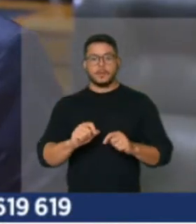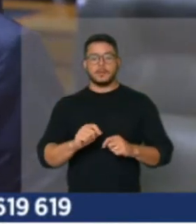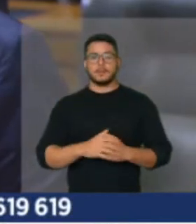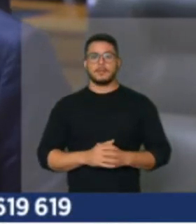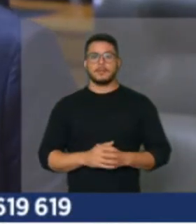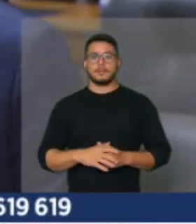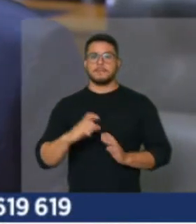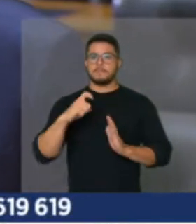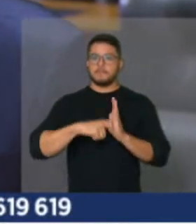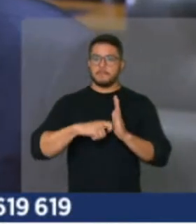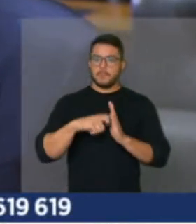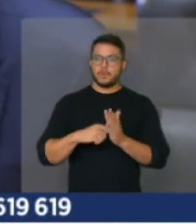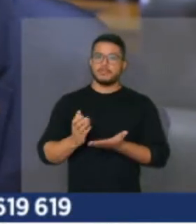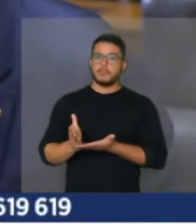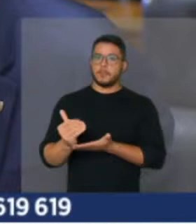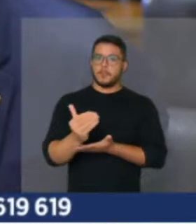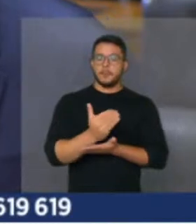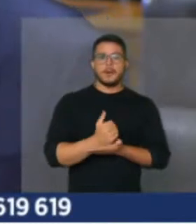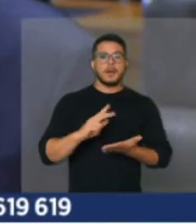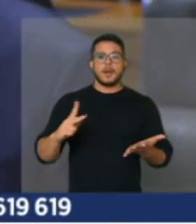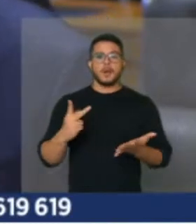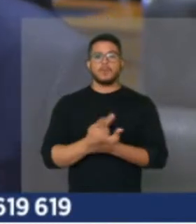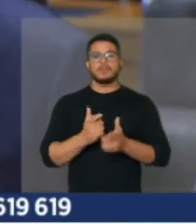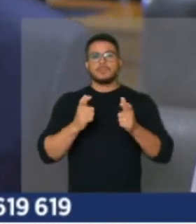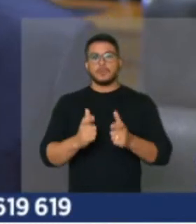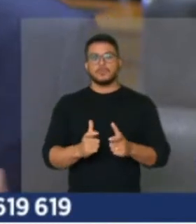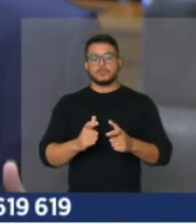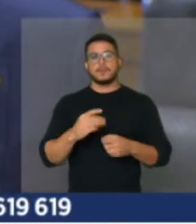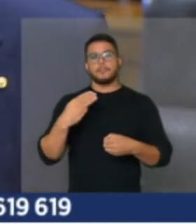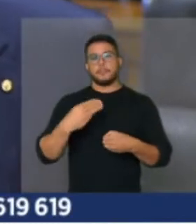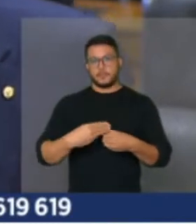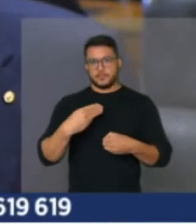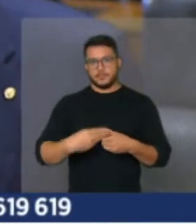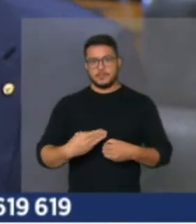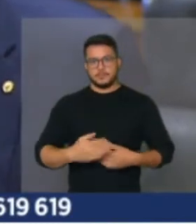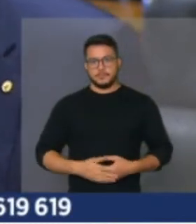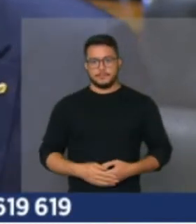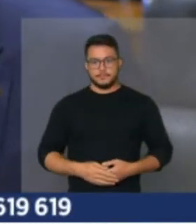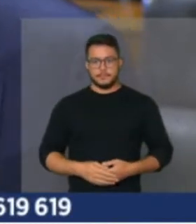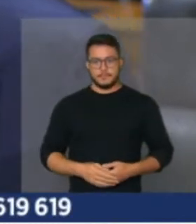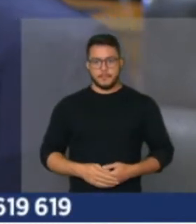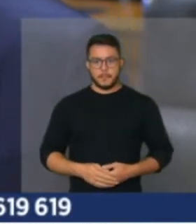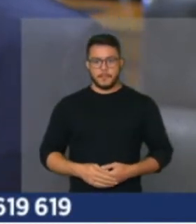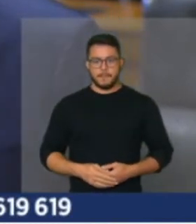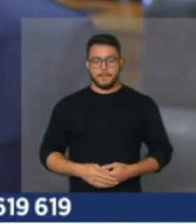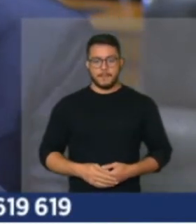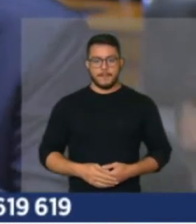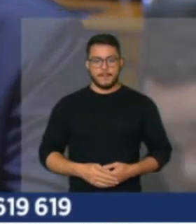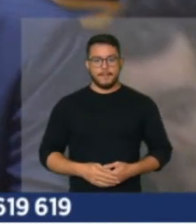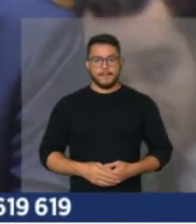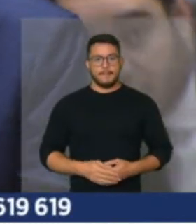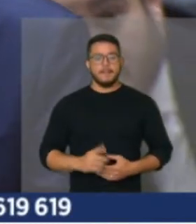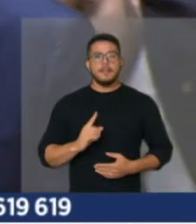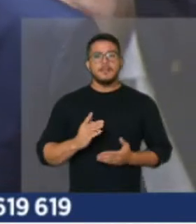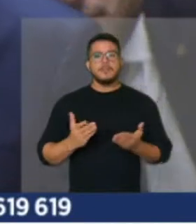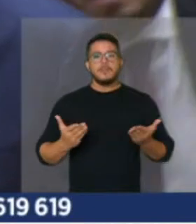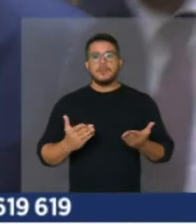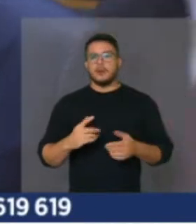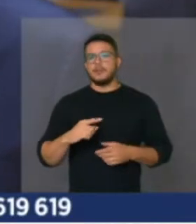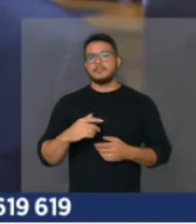SER DEVOLVIDO AOS MUNICÍPIOS. NÓS ESTAMOS AQUI HOJE FAZENDO JUSTIÇA AONDE A GRANDE MAIORIA DOS SERVIÇOS SÃO